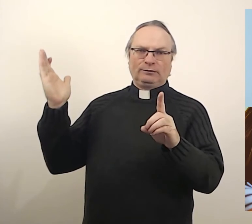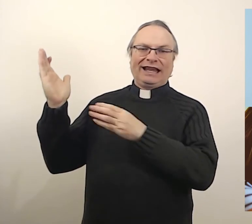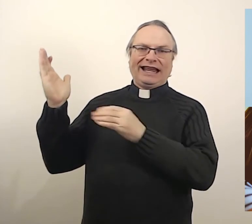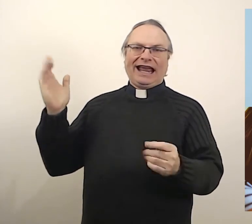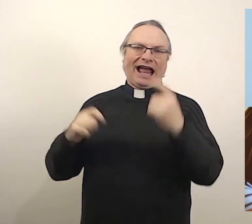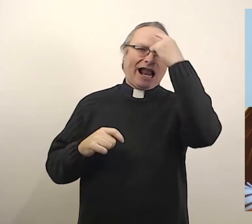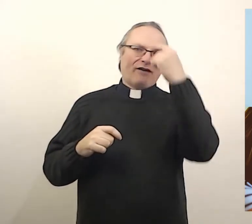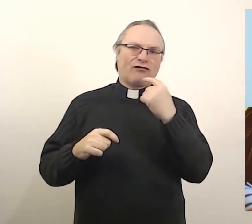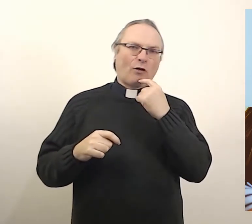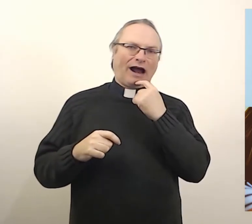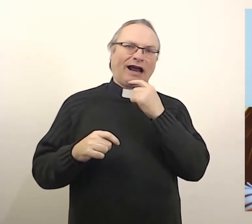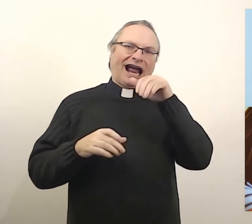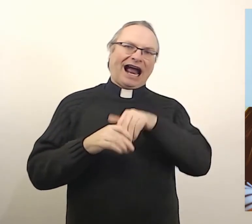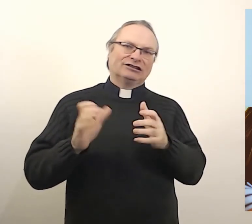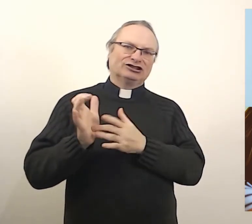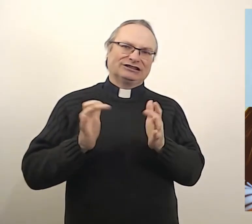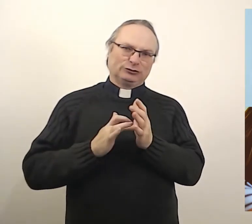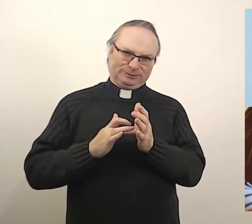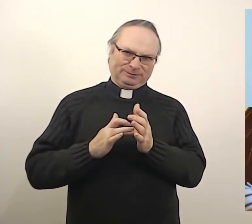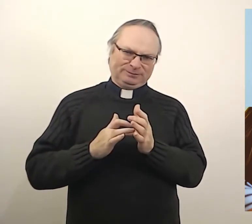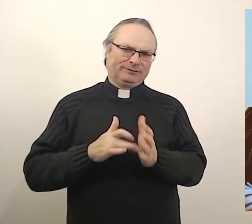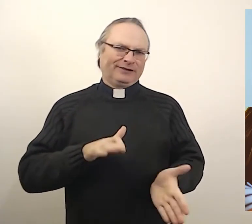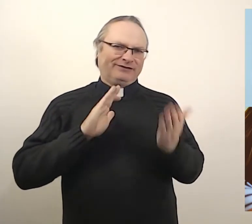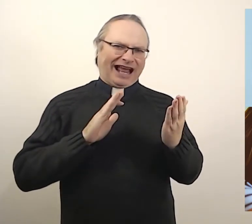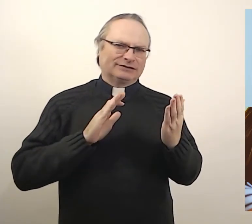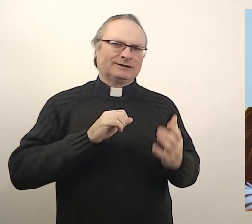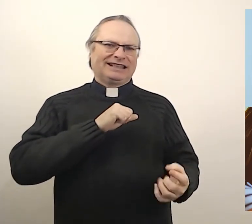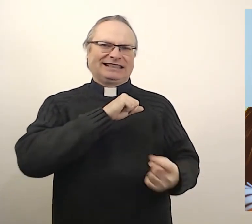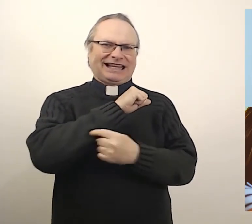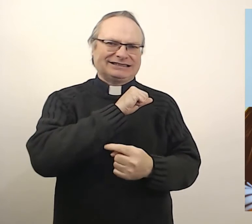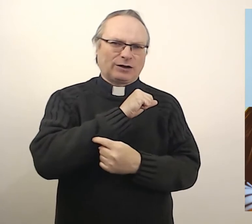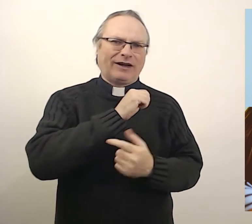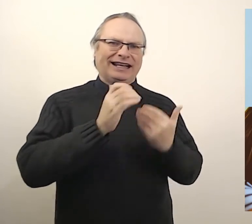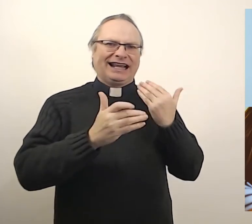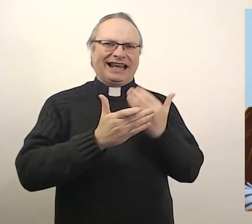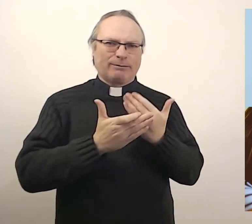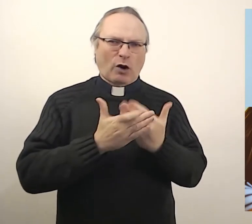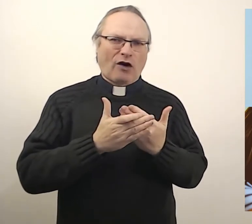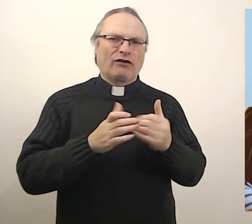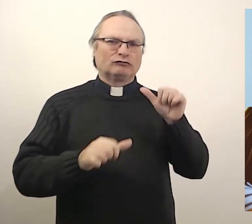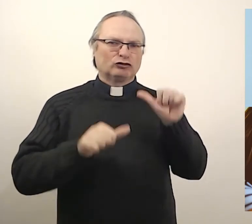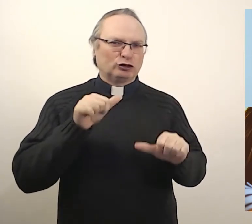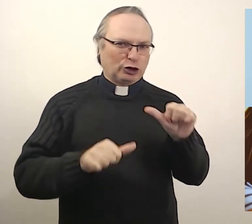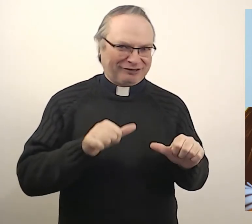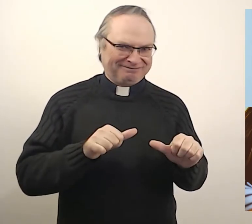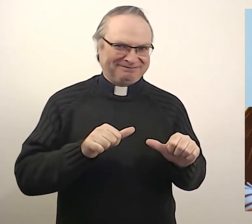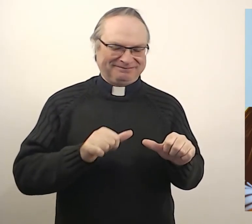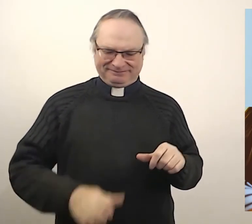et la foi en Jésus. Face aux tentations, épreuves, doutes.